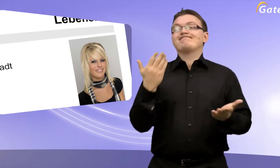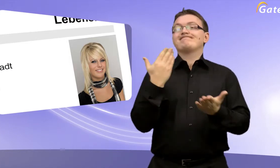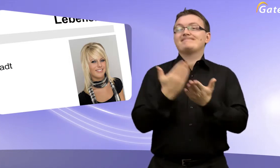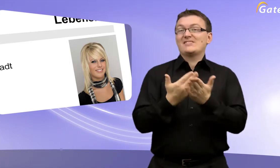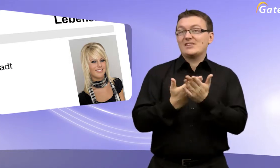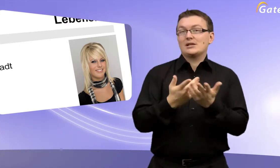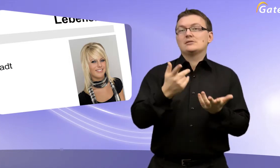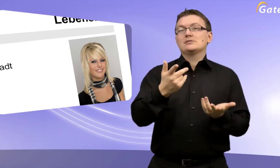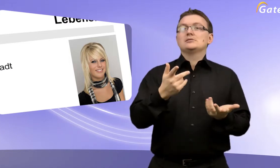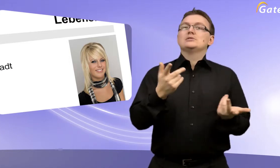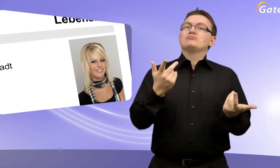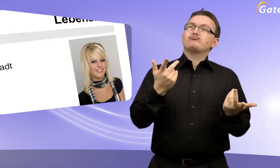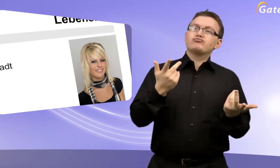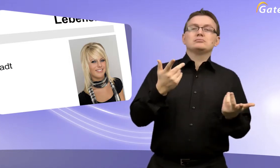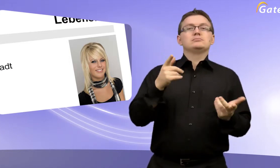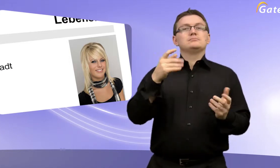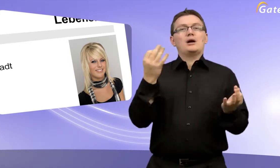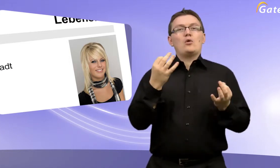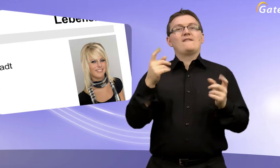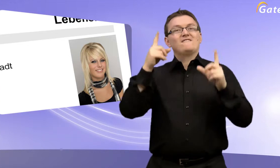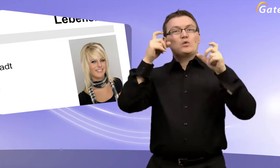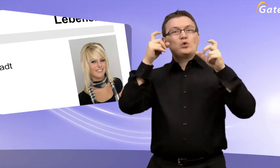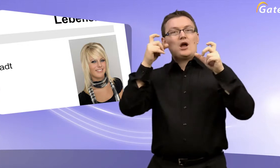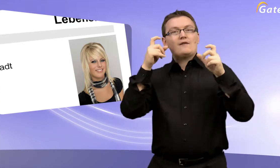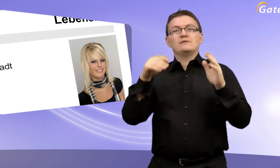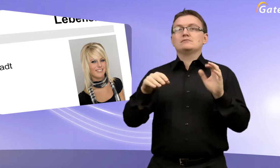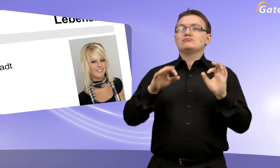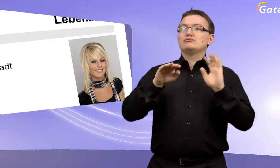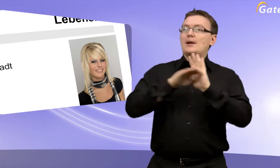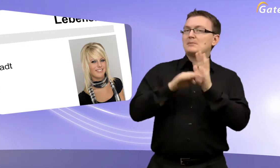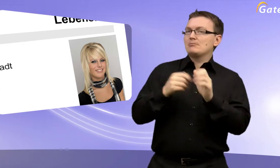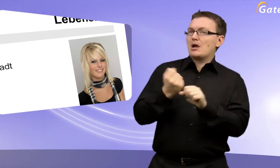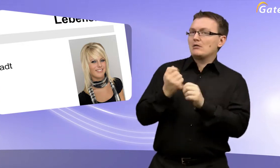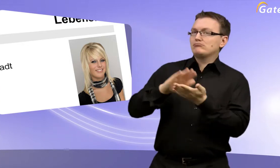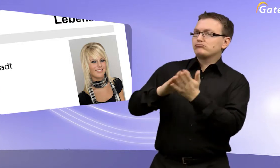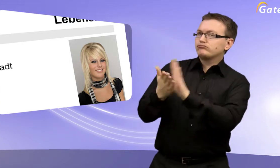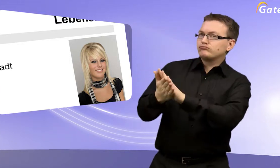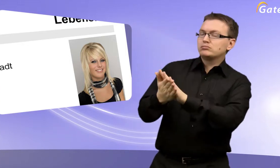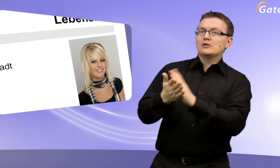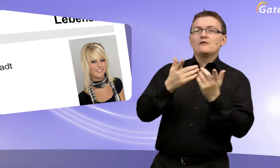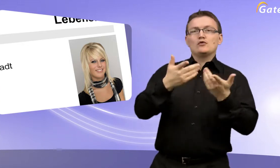einen Termin beim Fotograf und lassen Sie sich an einem Tag fotografieren,